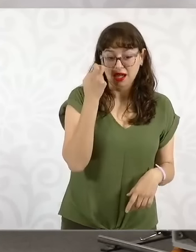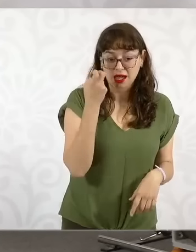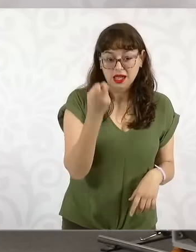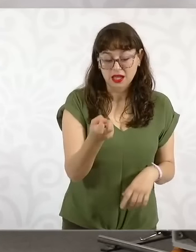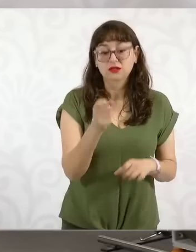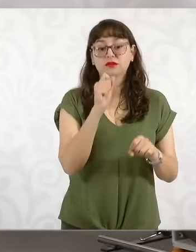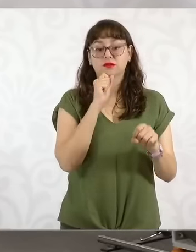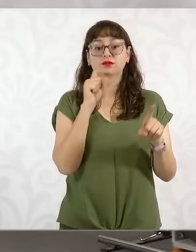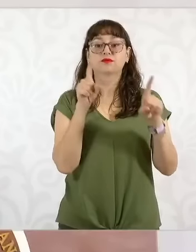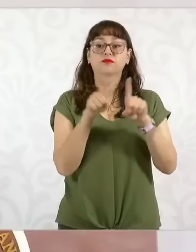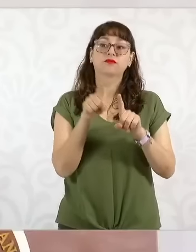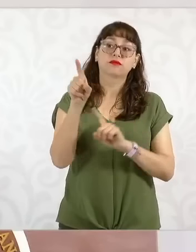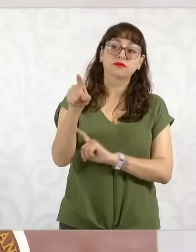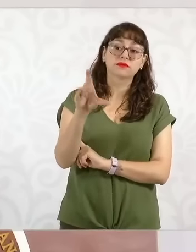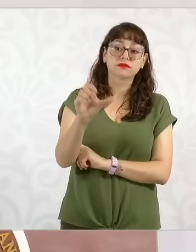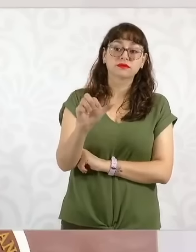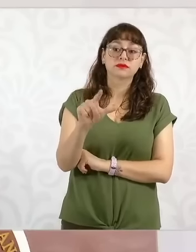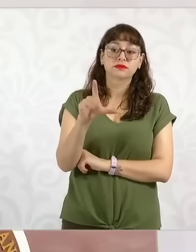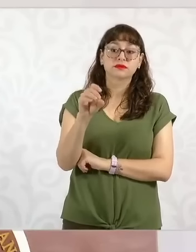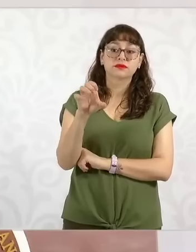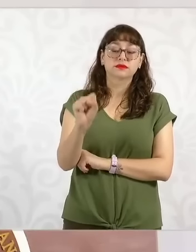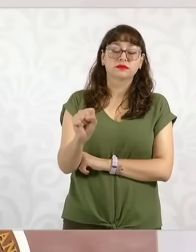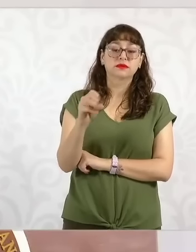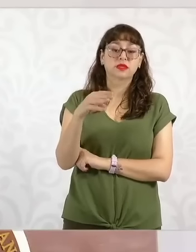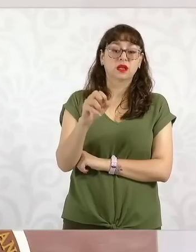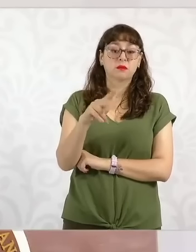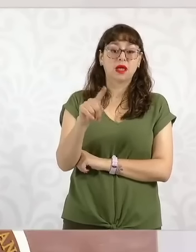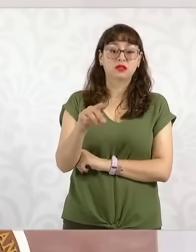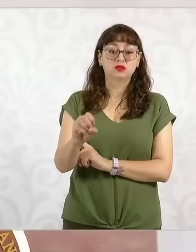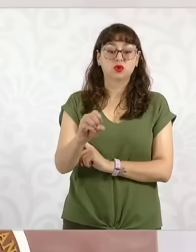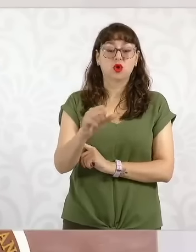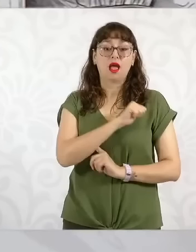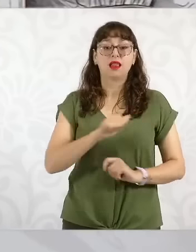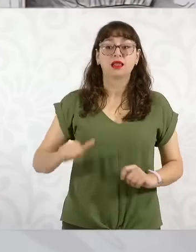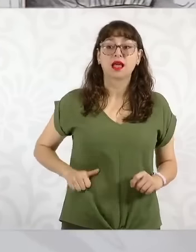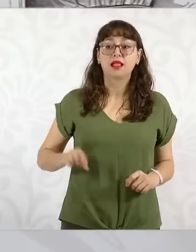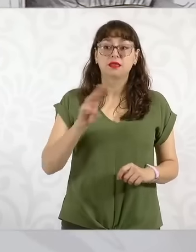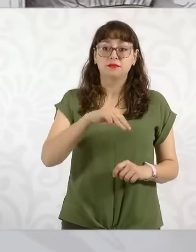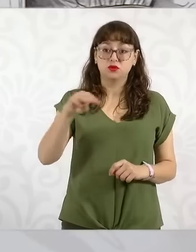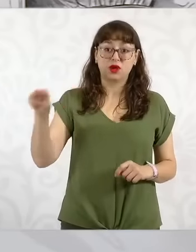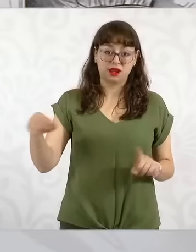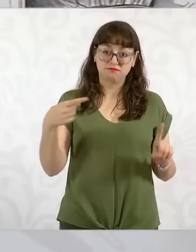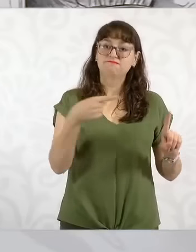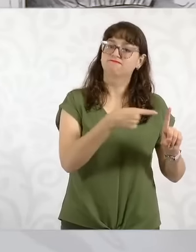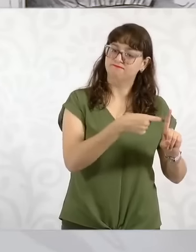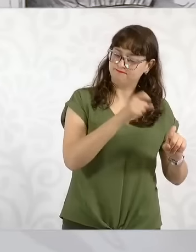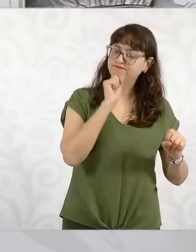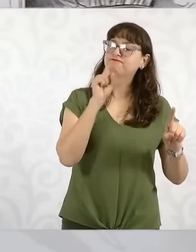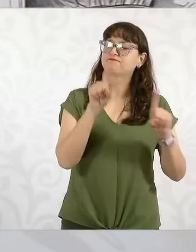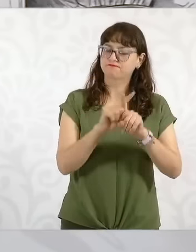asesinato de Carlos Manso, exalcalde de Uruapan, Michoacán. Respecto a este caso que causó profunda